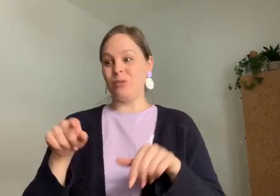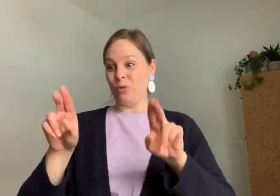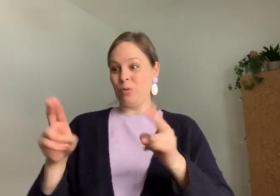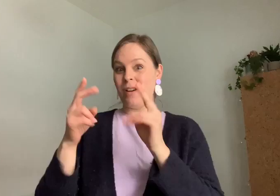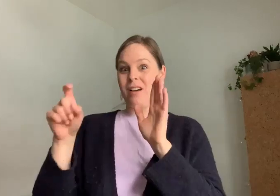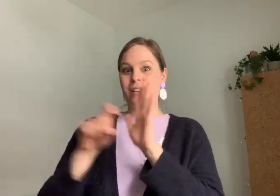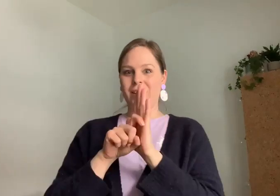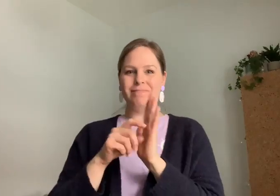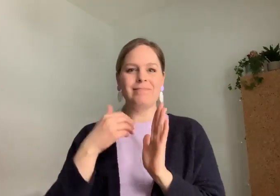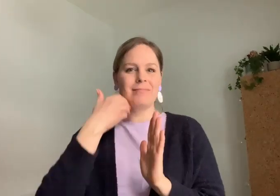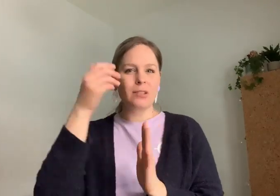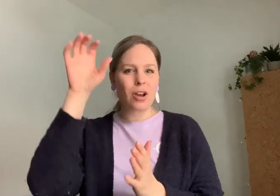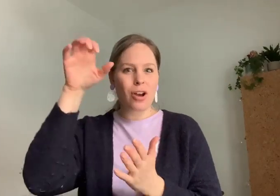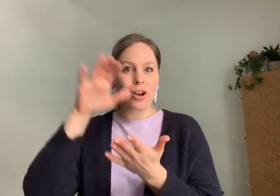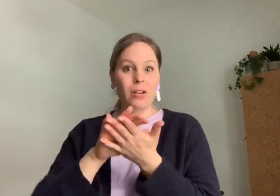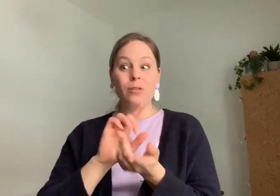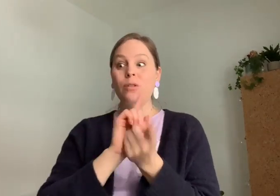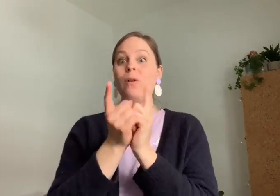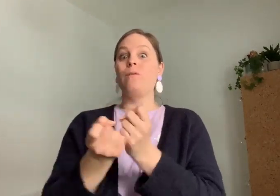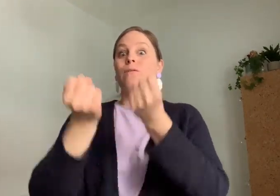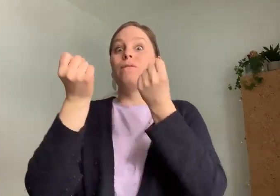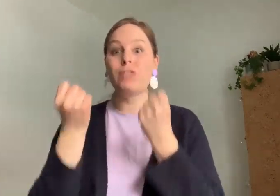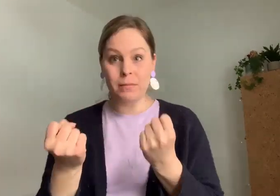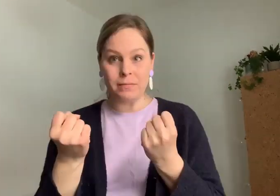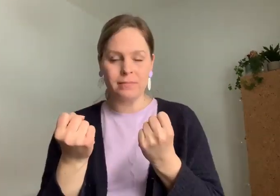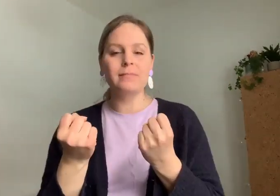Kun uusi laki tulee voimaan ensi lokakuussa,